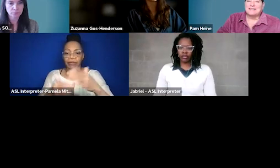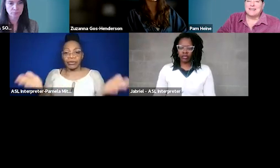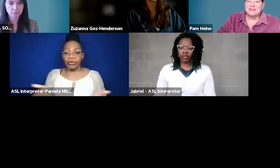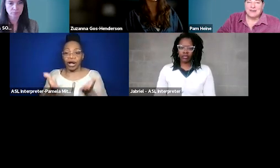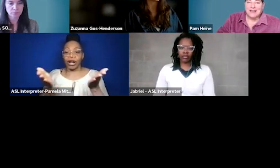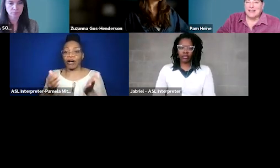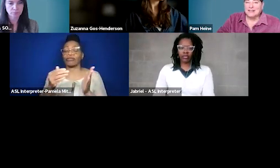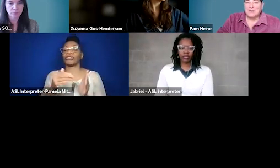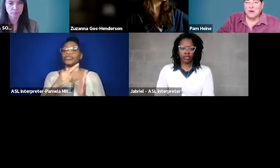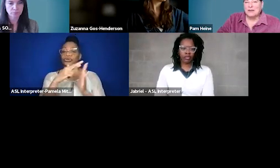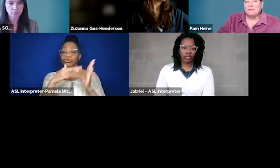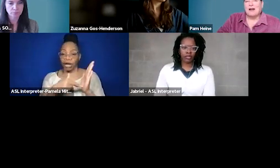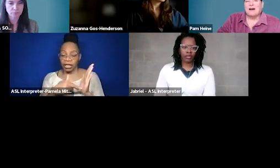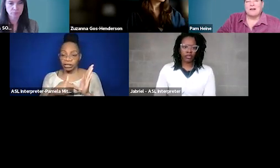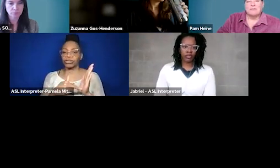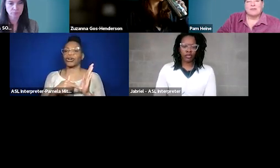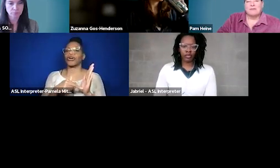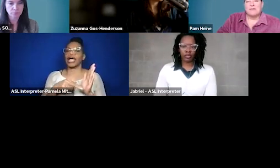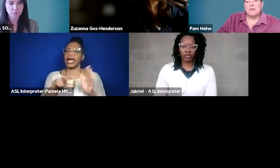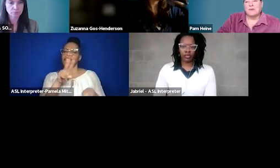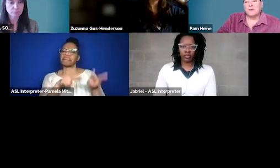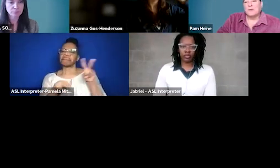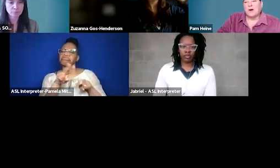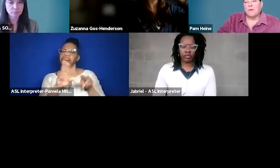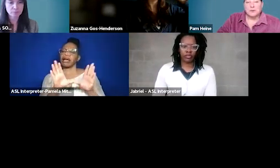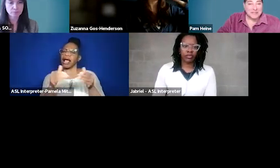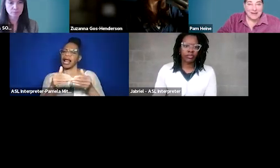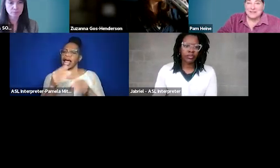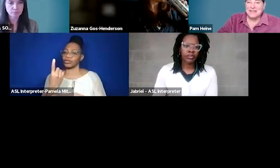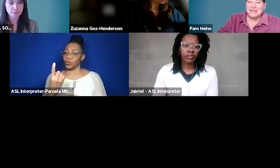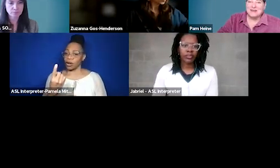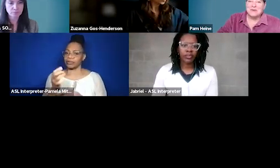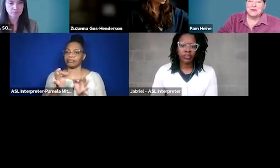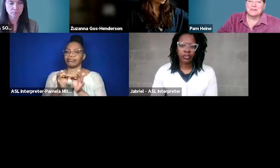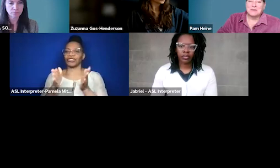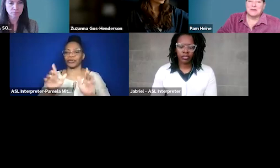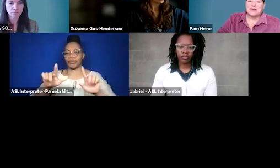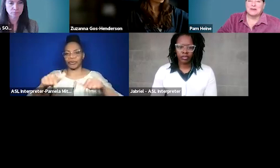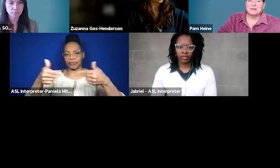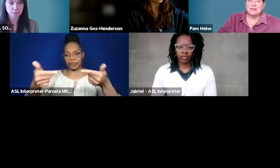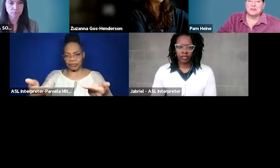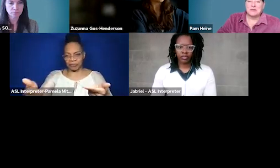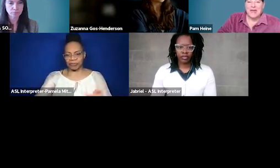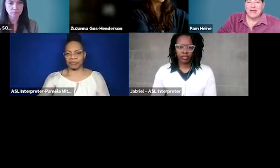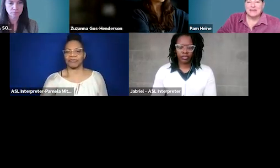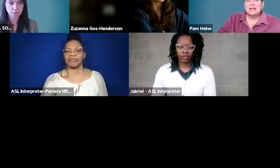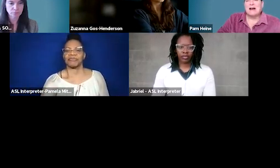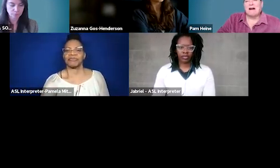miren la clase uno. Si quieren que su personal tome el curso, realmente les animamos a hacerlo.